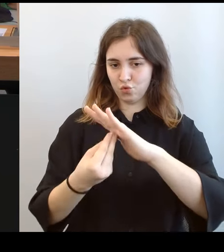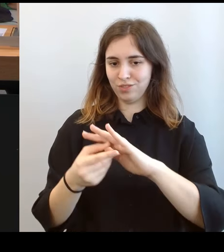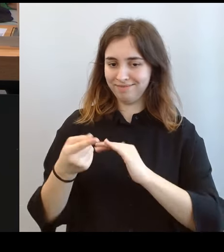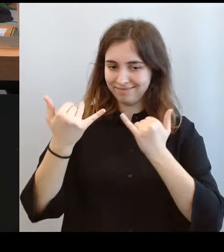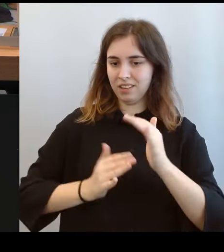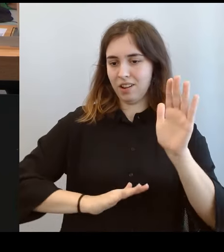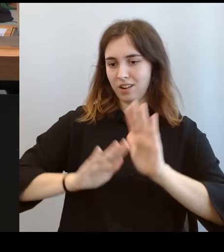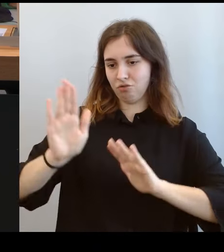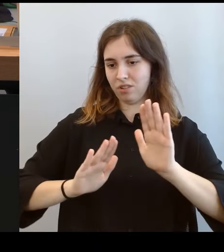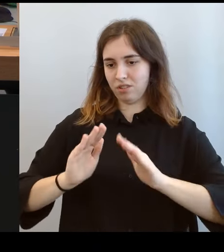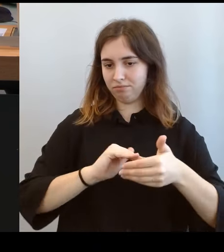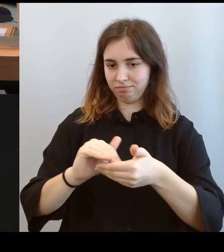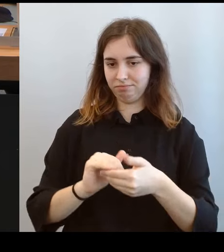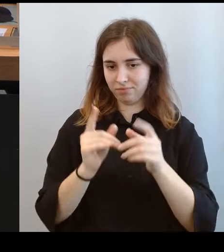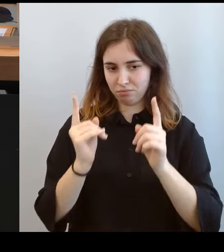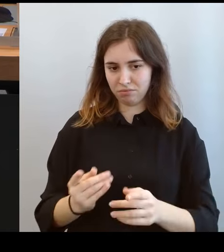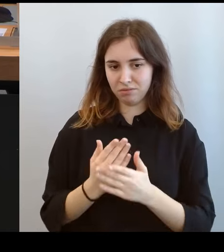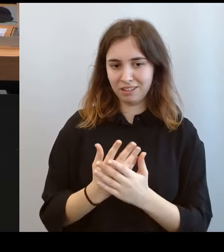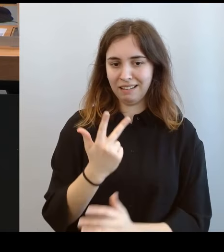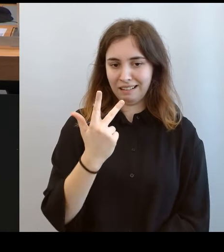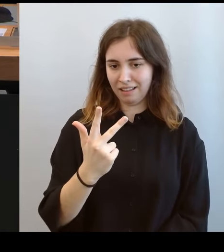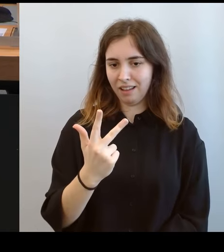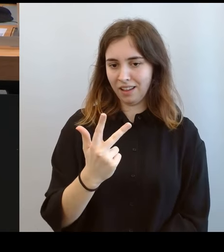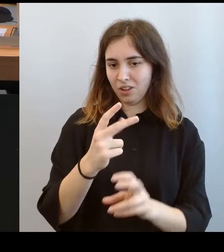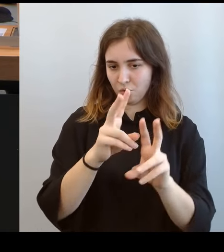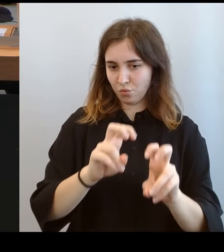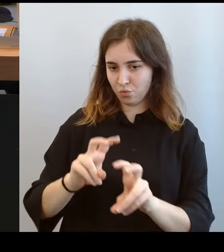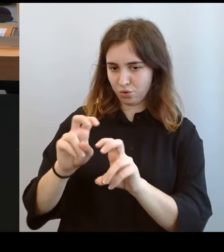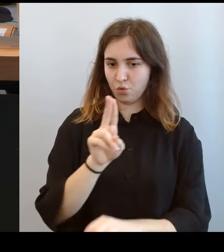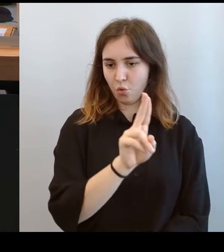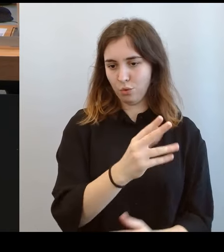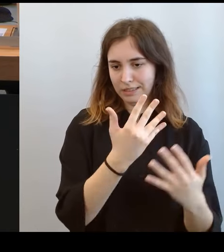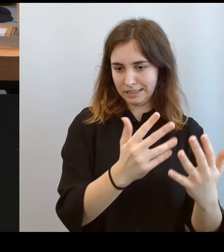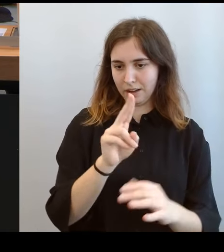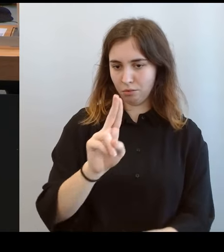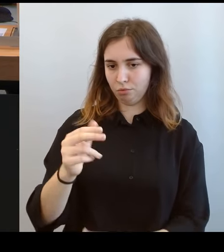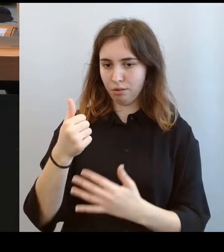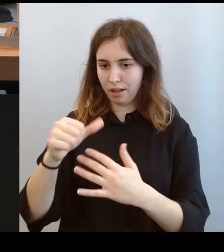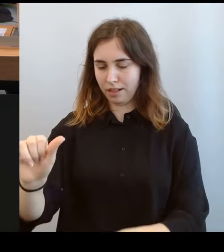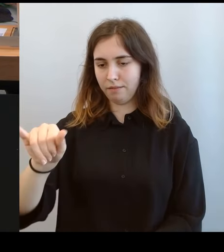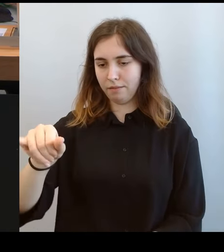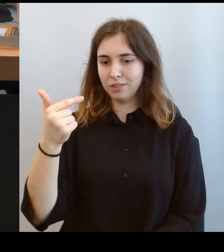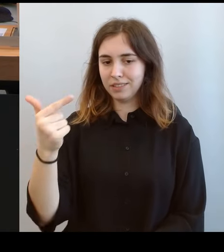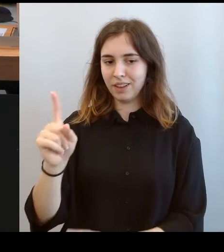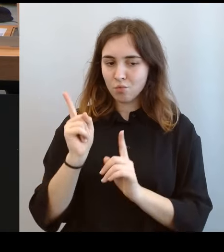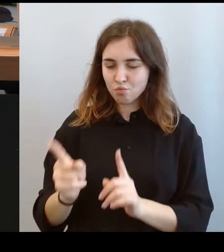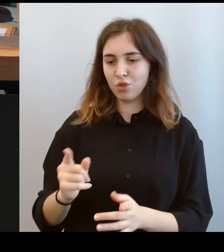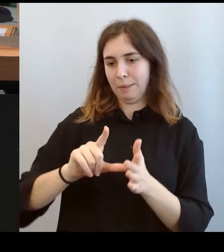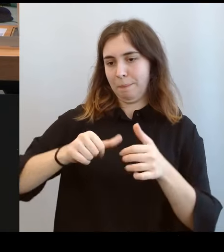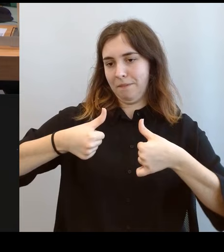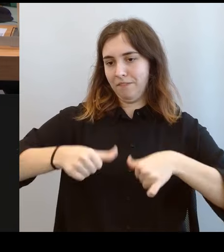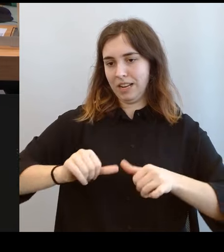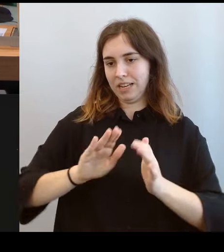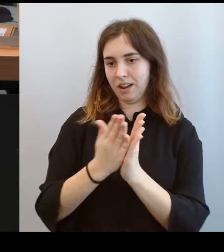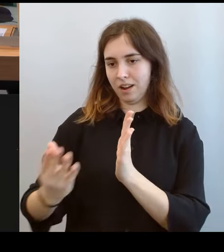Vorsorgeuntersuchungen U 10, U 11 und J2 in den Pflichtkatalog aufzunehmen, damit eine gute Gesundheit, präventive Versorgung